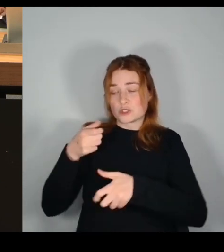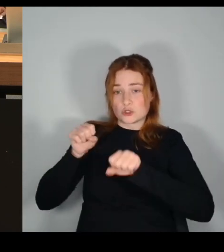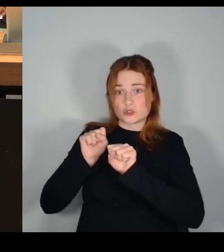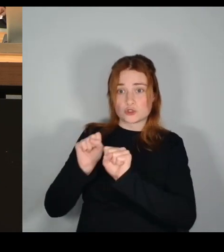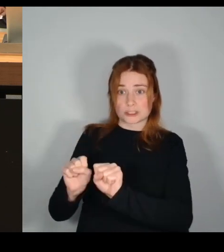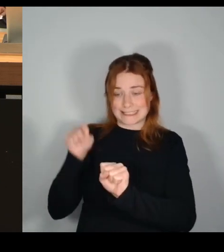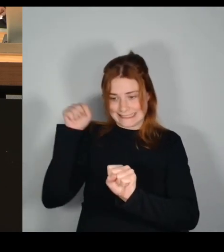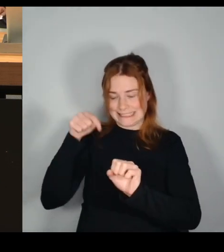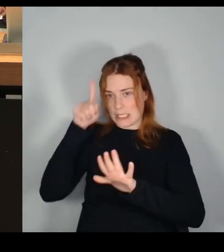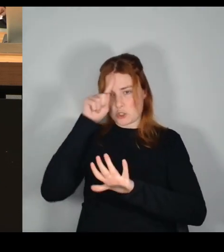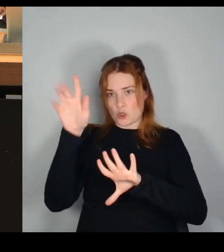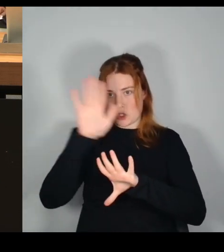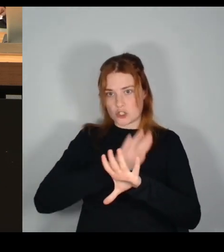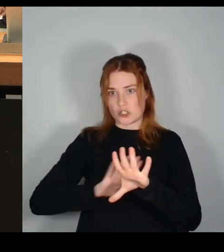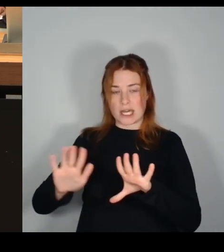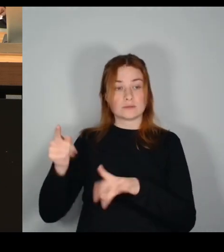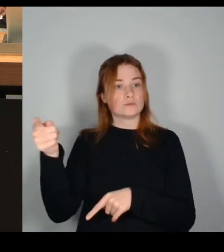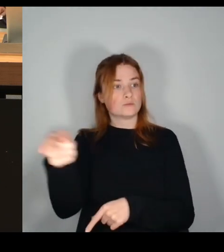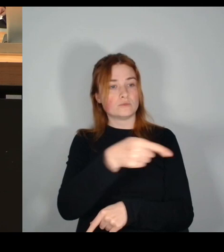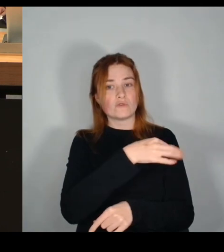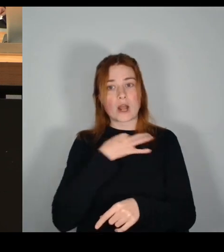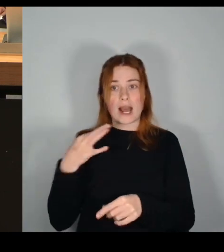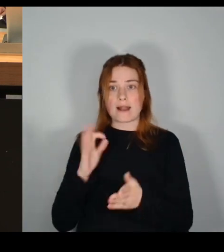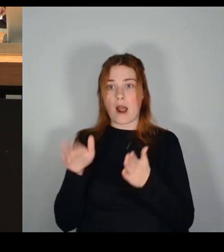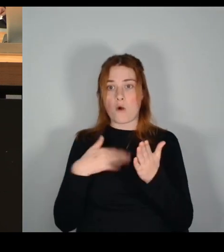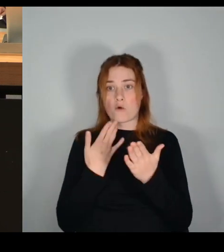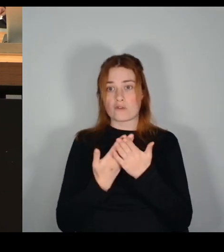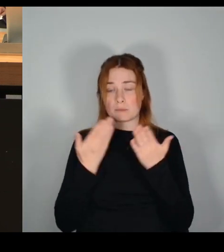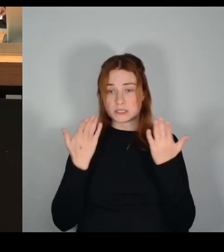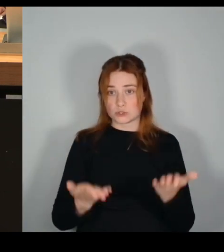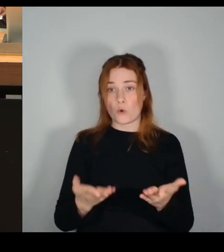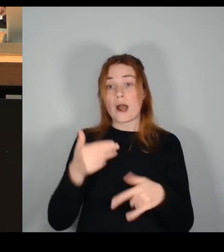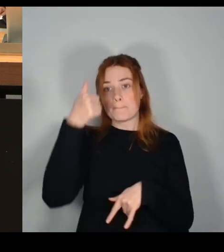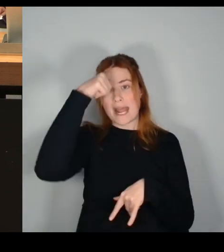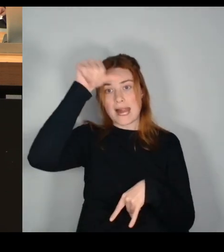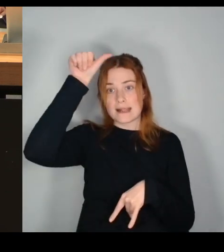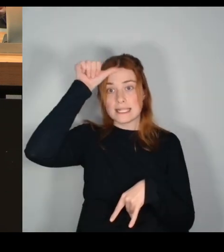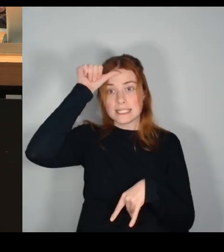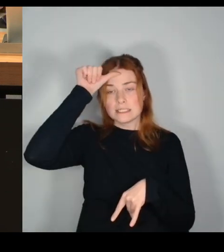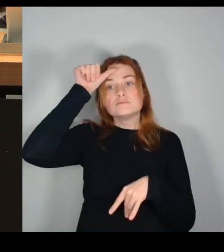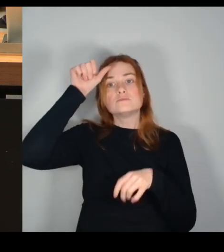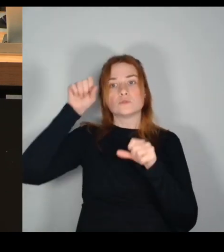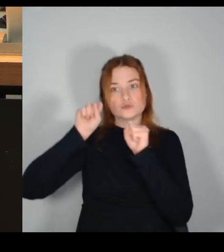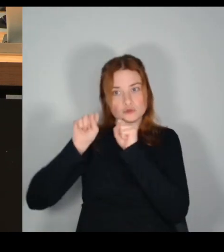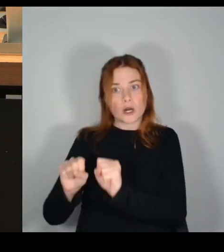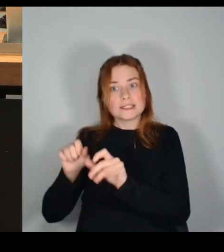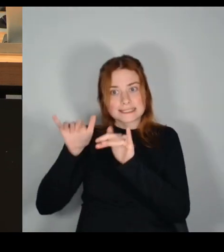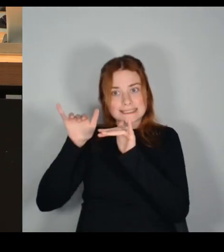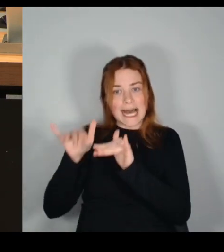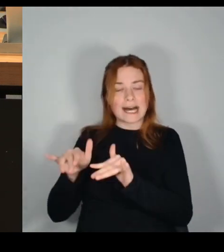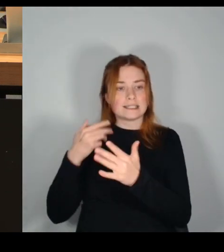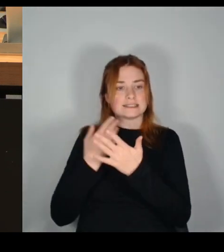Aber Form und Umfang Ihres Antrages wird aufgrund zum einen des Erledigungs umstandes und zum anderen des nicht